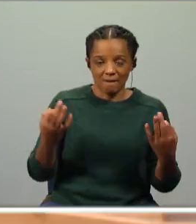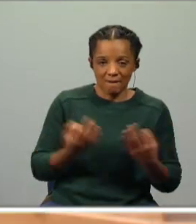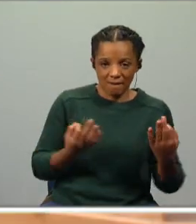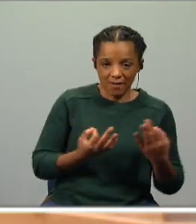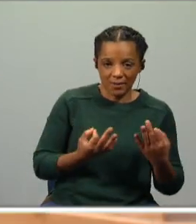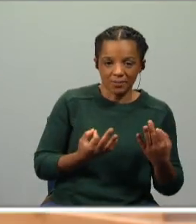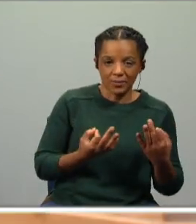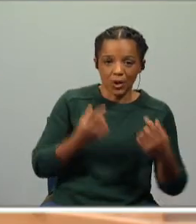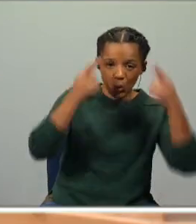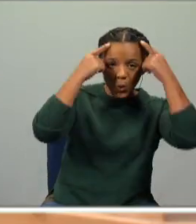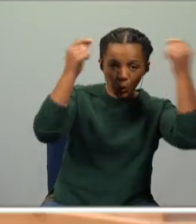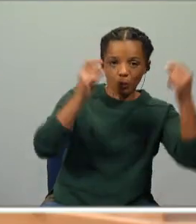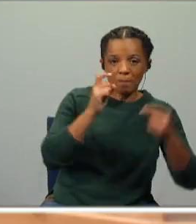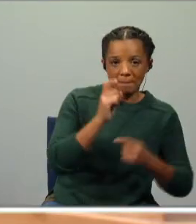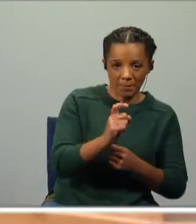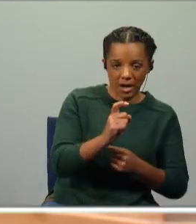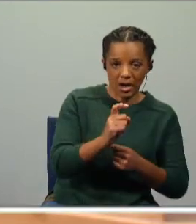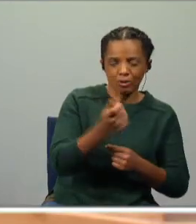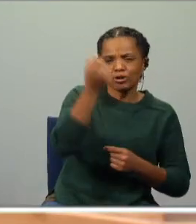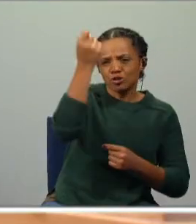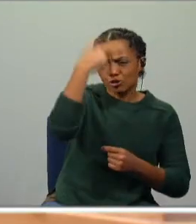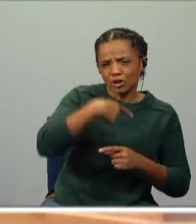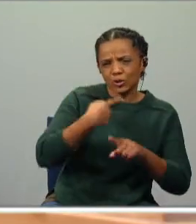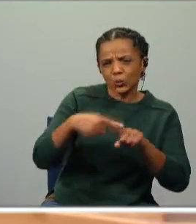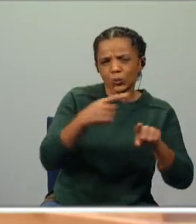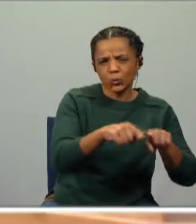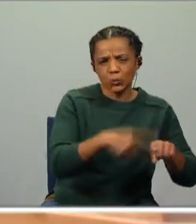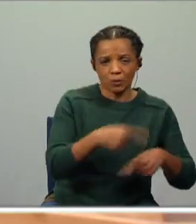Este lobo mau que aparece em tantas histórias que vocês gostam,